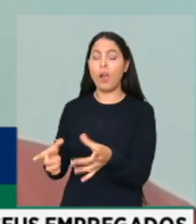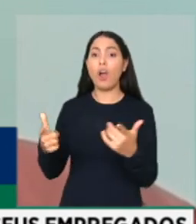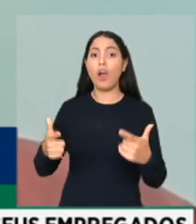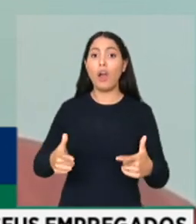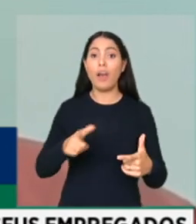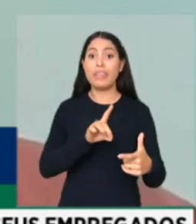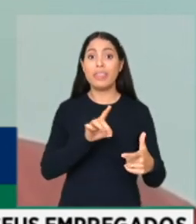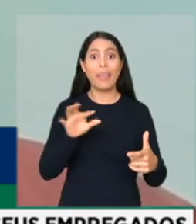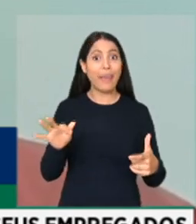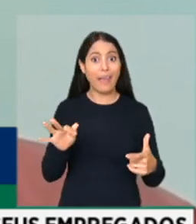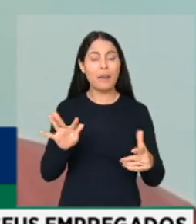ALÉM DESSES DESPEJOS DO / DISTRITO FEDERAL, NÓS ESTAMOS